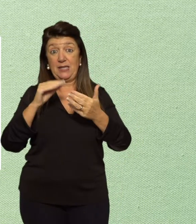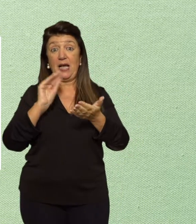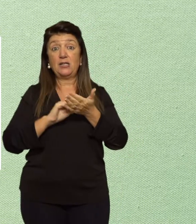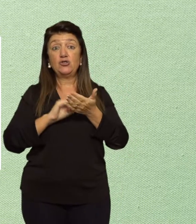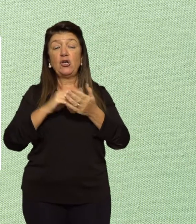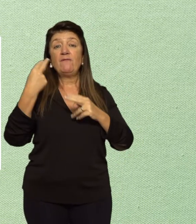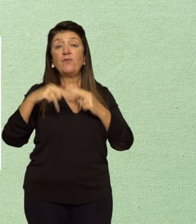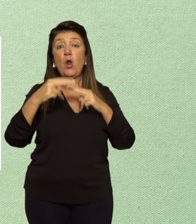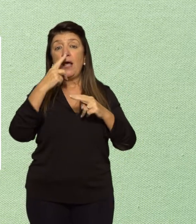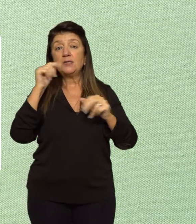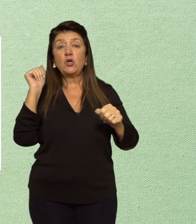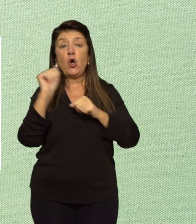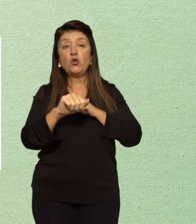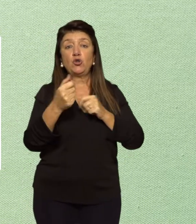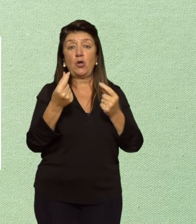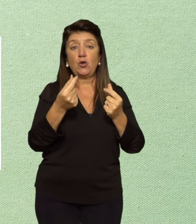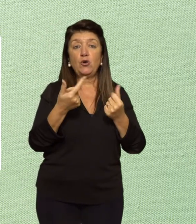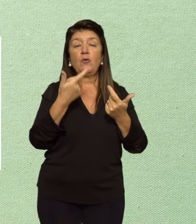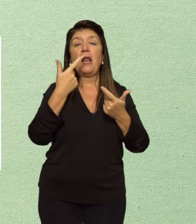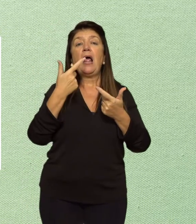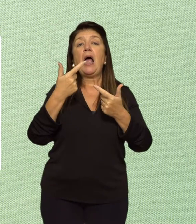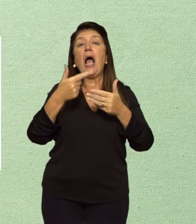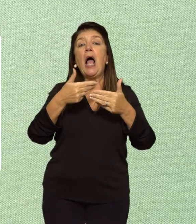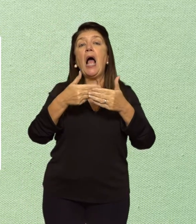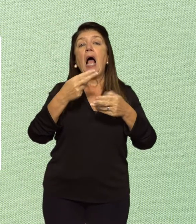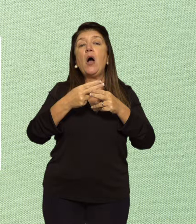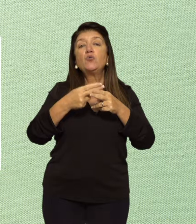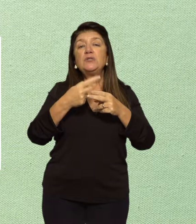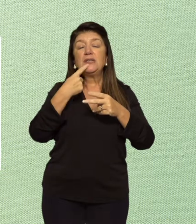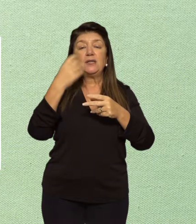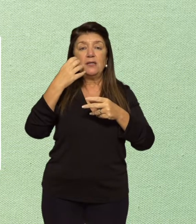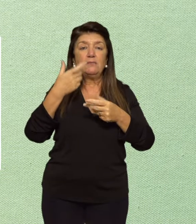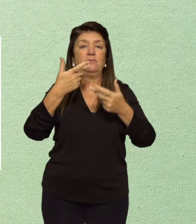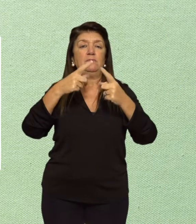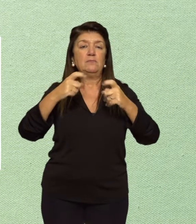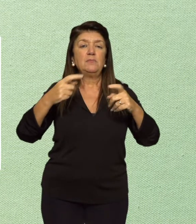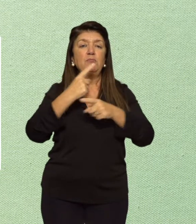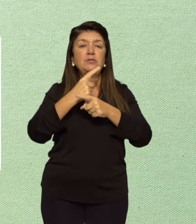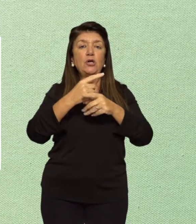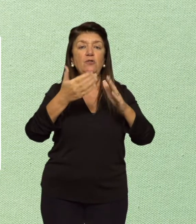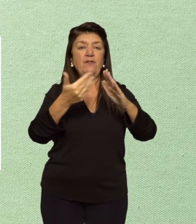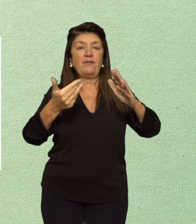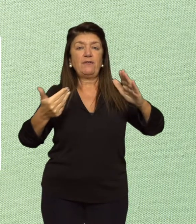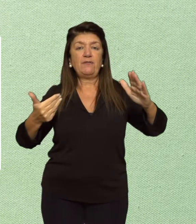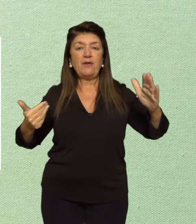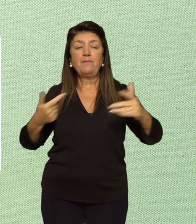l'allontanamento degli ausili, pensiamo a una persona con una disabilità motoria che viene